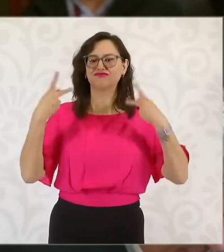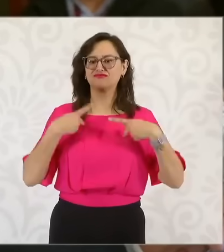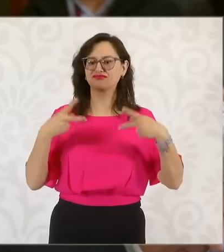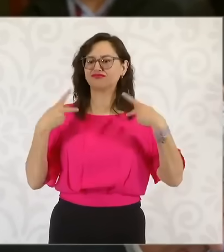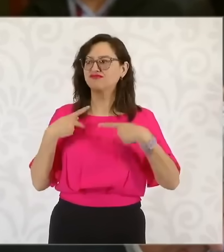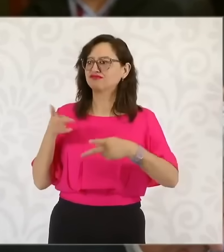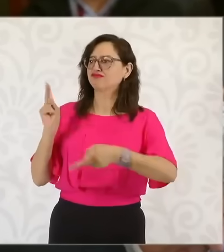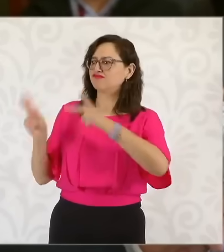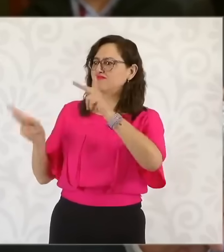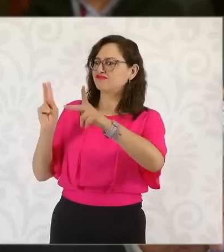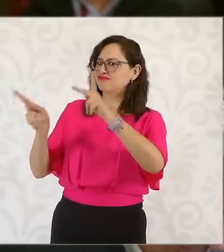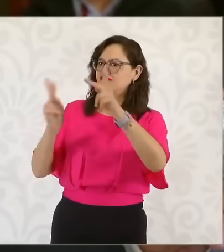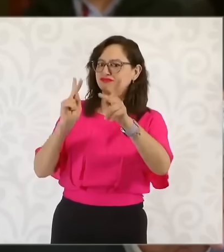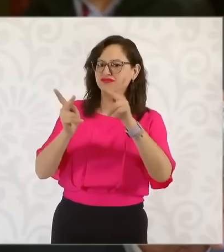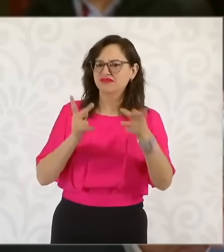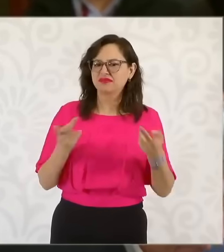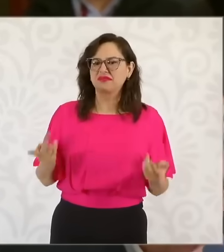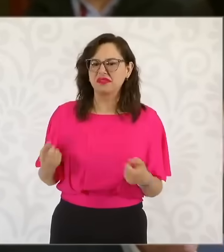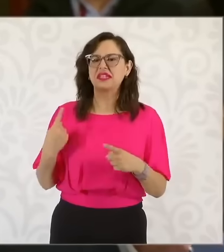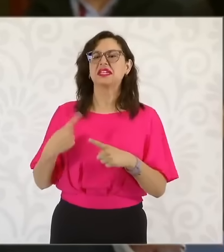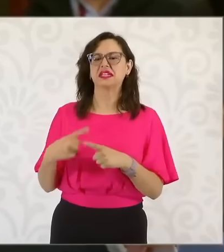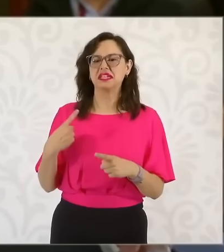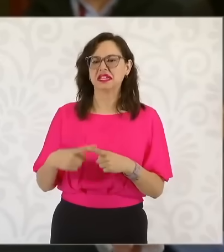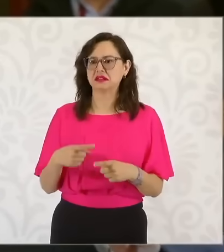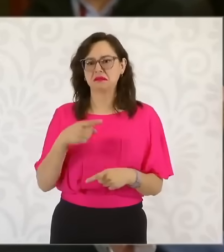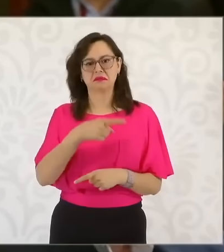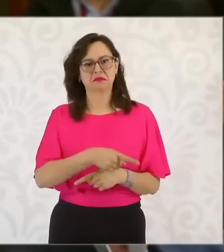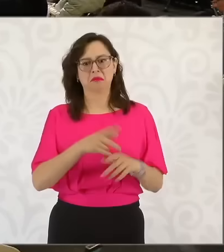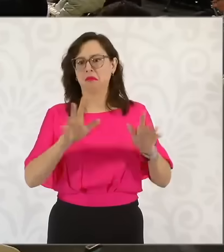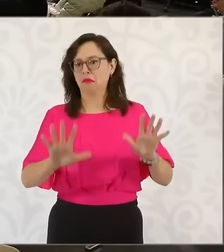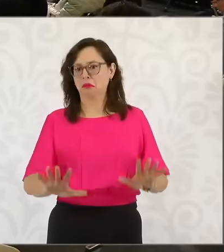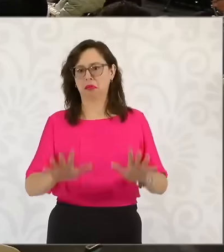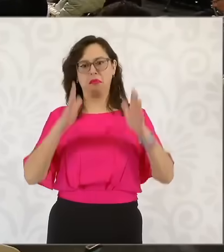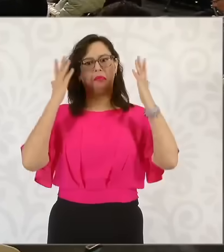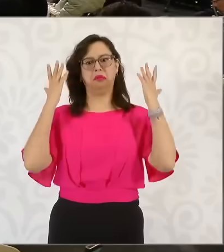trabajo periodístico ¿y quién es Álvarez Puga o sea de repente cuando empezó a sonar su nombre